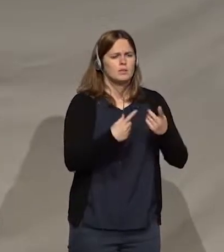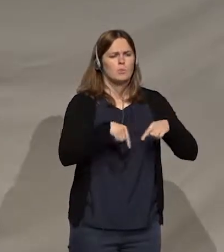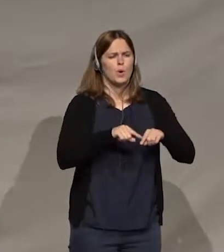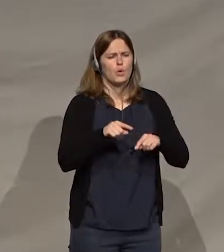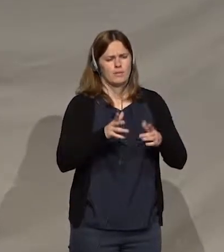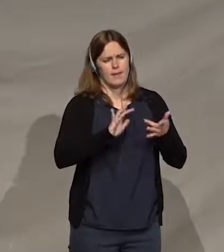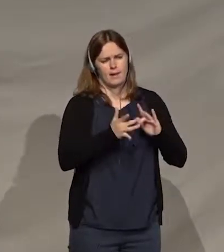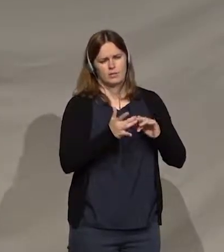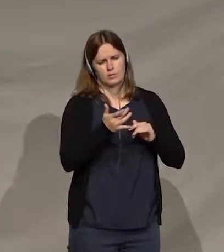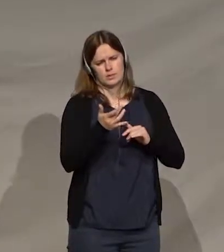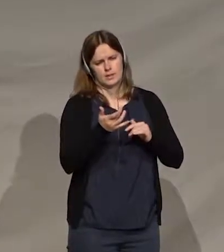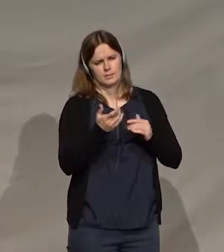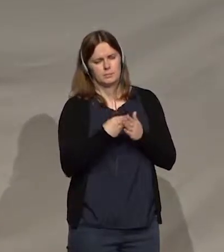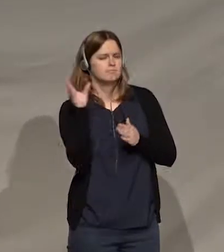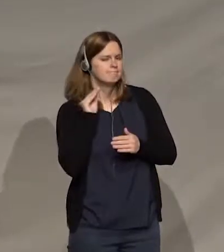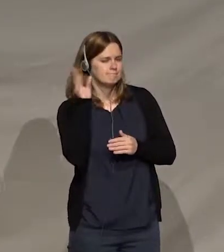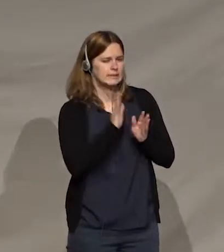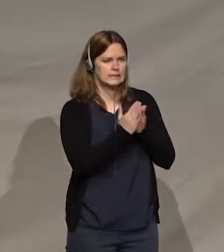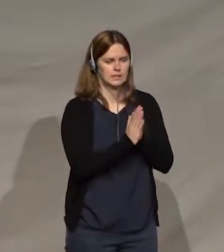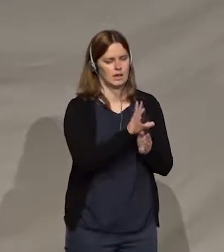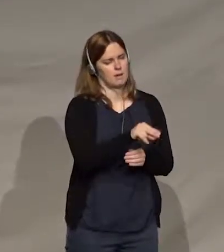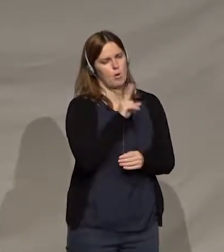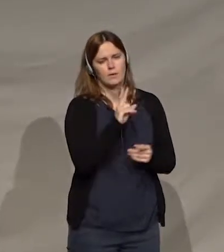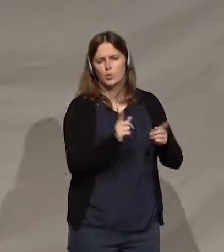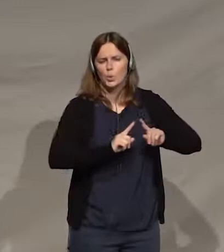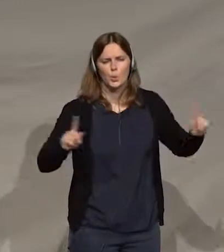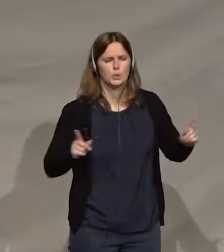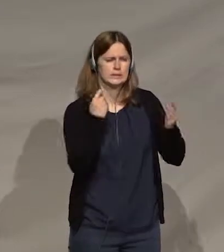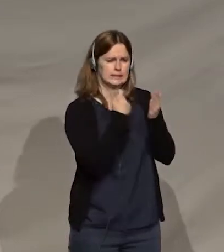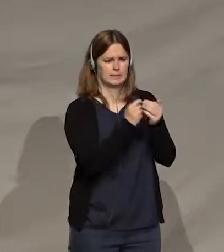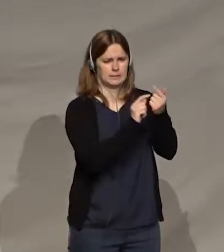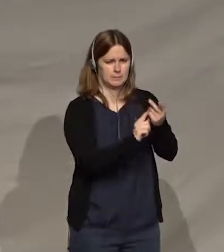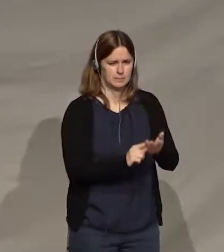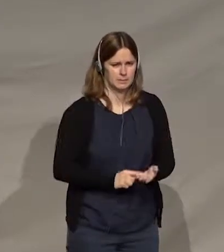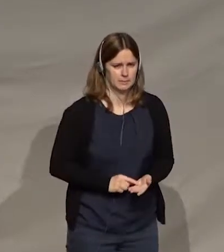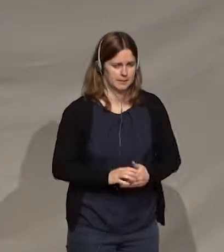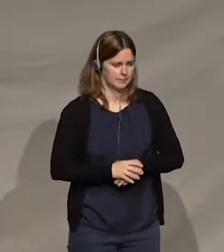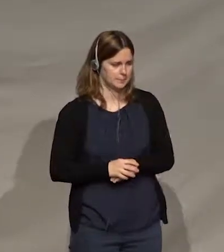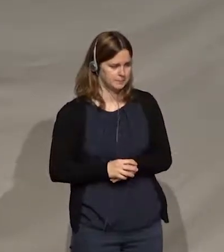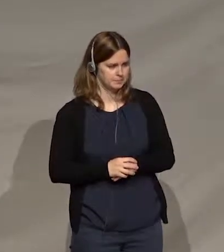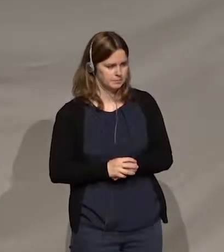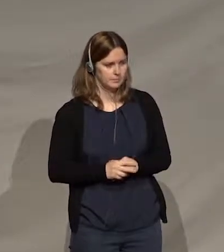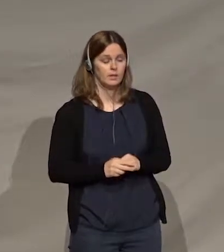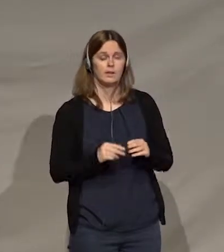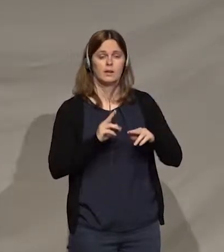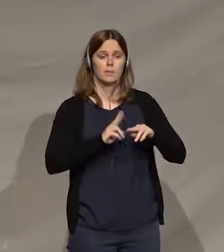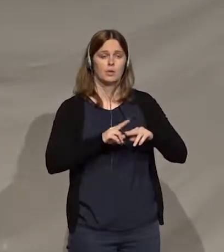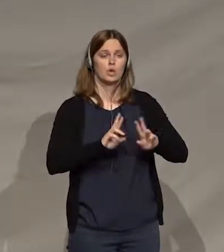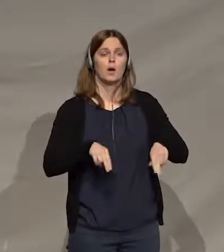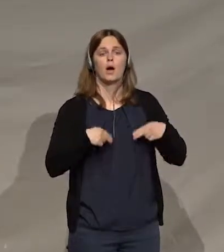Čtvrtý způsob práce lze použít pro převod vašich dokumentů do digitálních knih v Braille. A to je následně použitelné na Braillové tiskárně